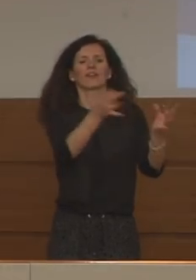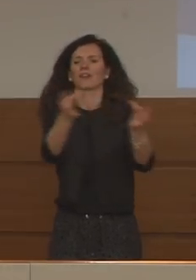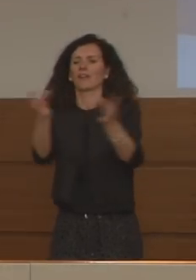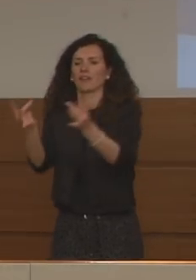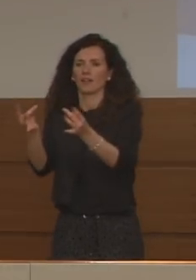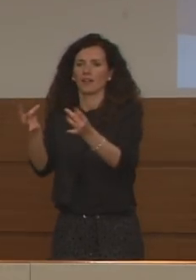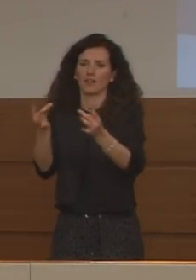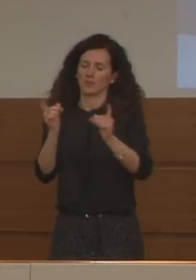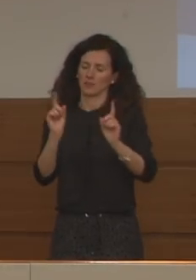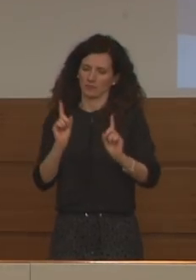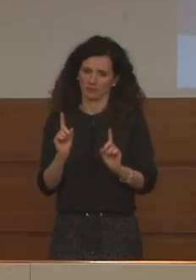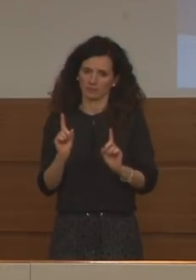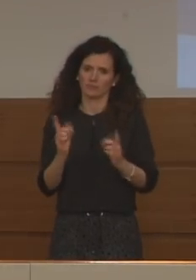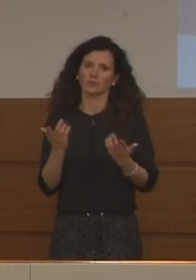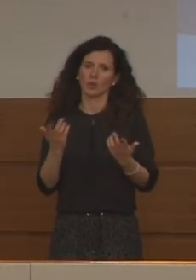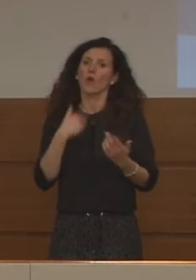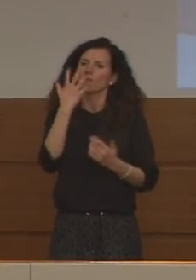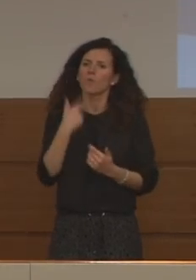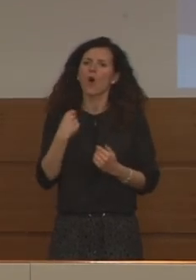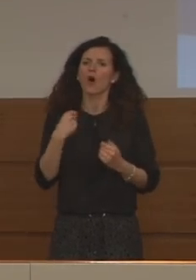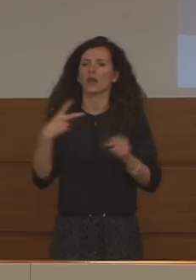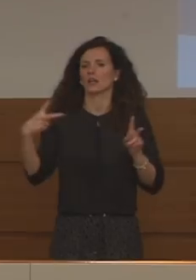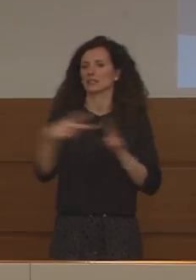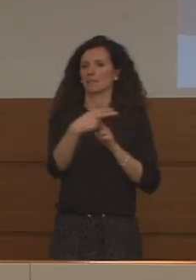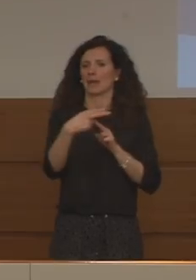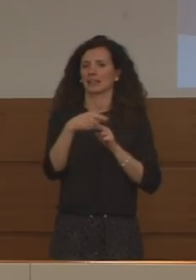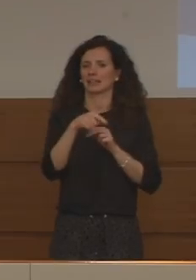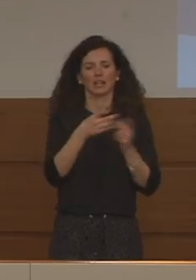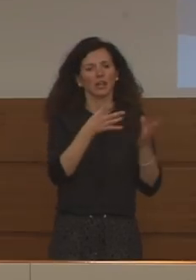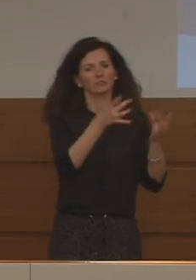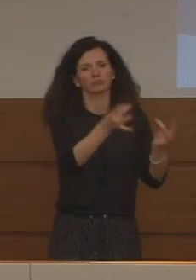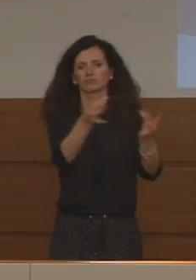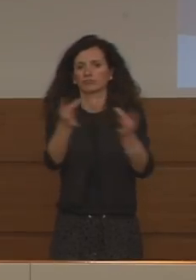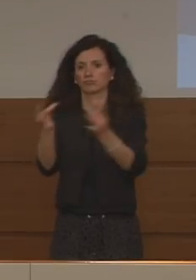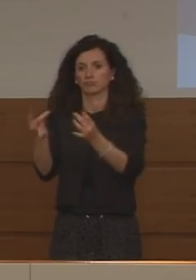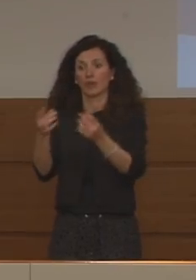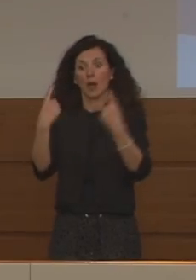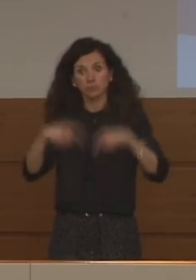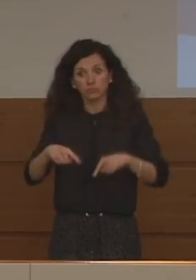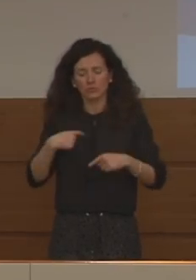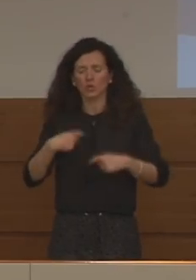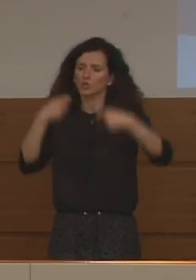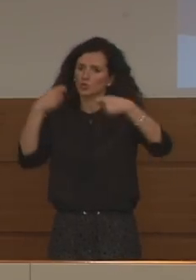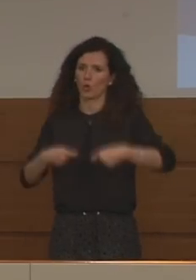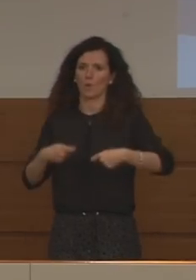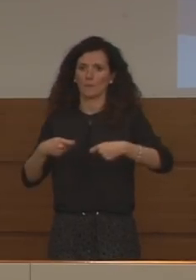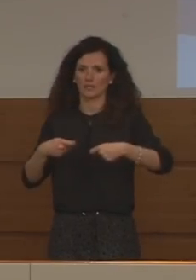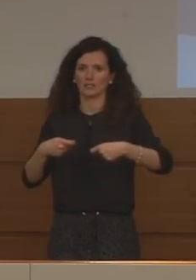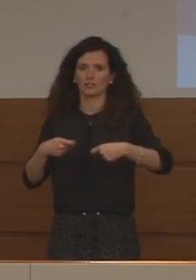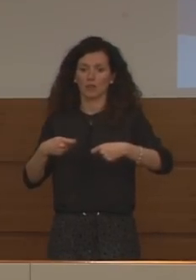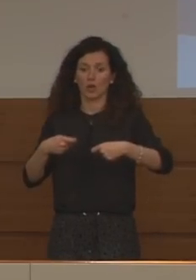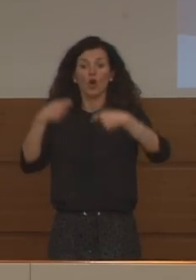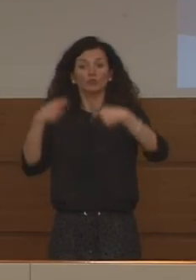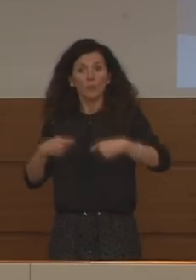scommessa perché questa è la parte dove si generano poi positivi che poi dopo un